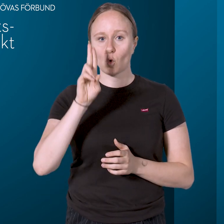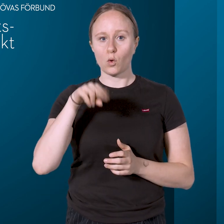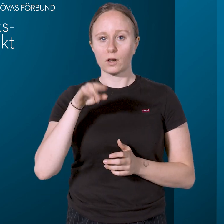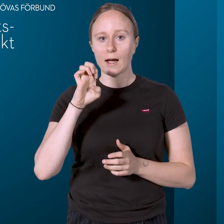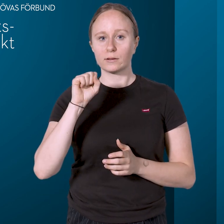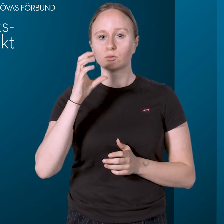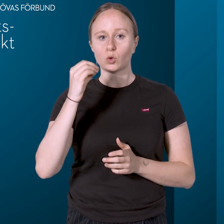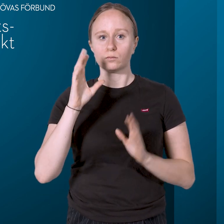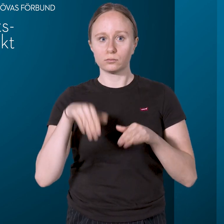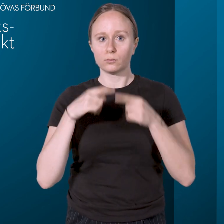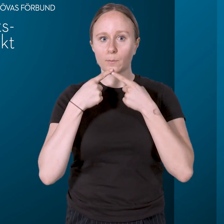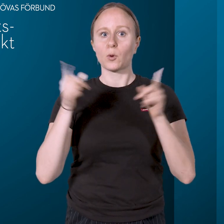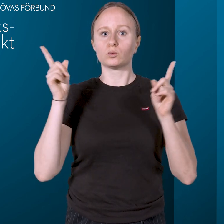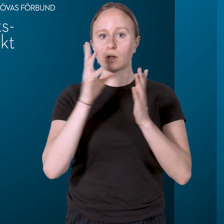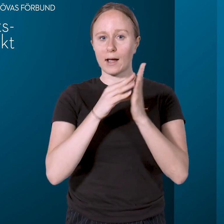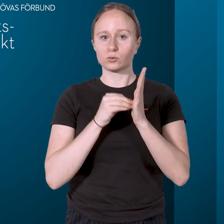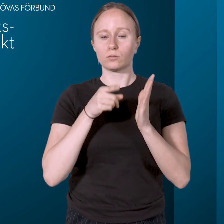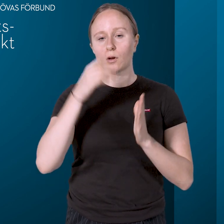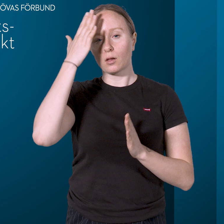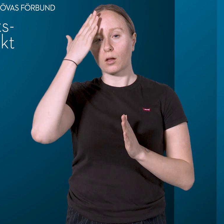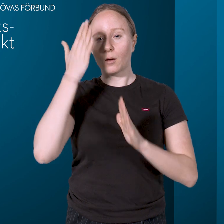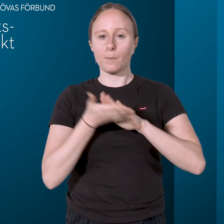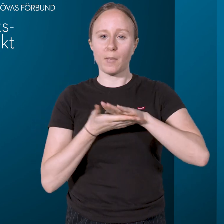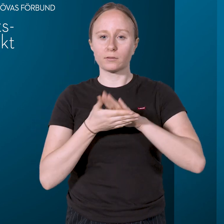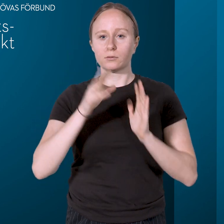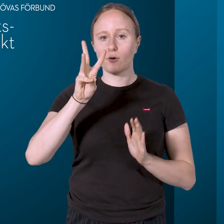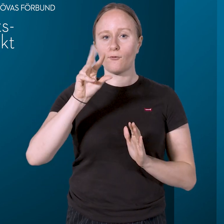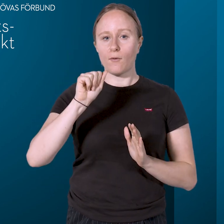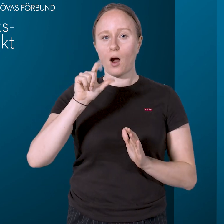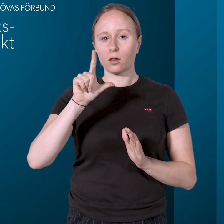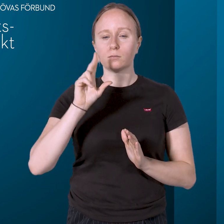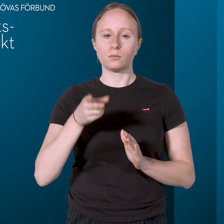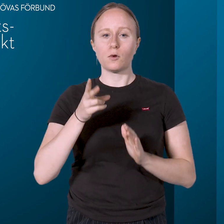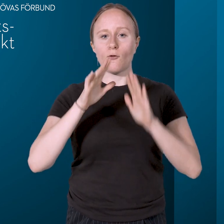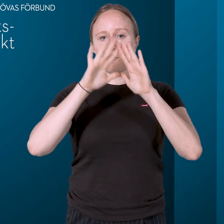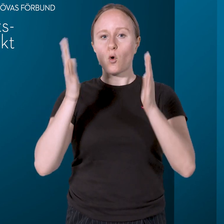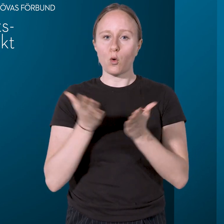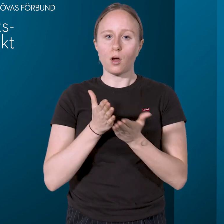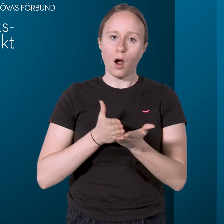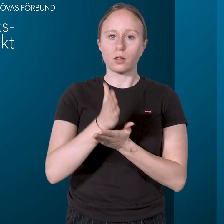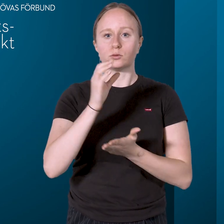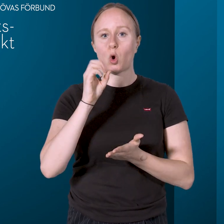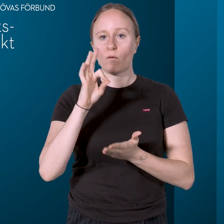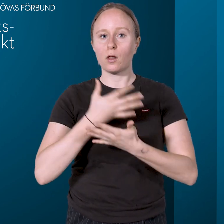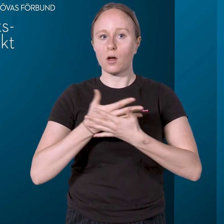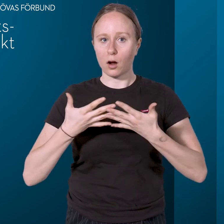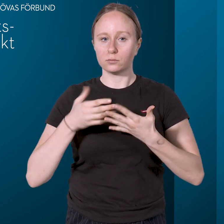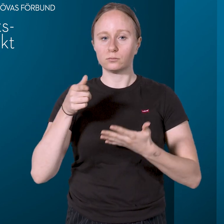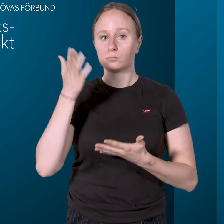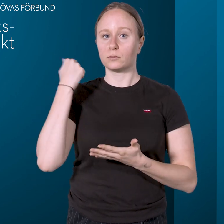Unesco har publicerat resultaten på databasen WAL (World Atlas of Languages) -